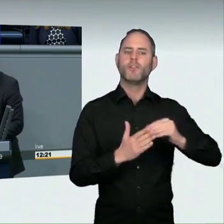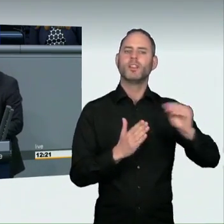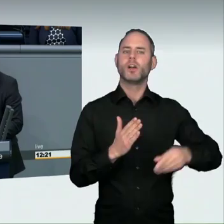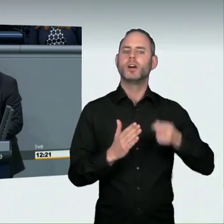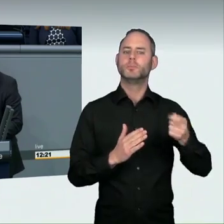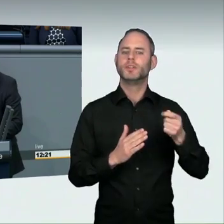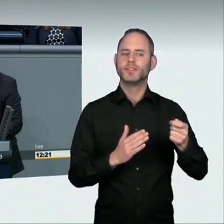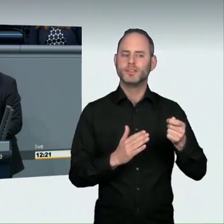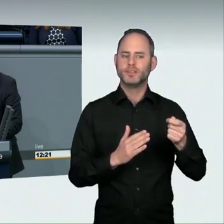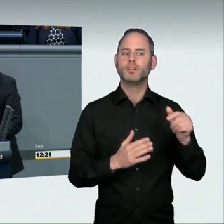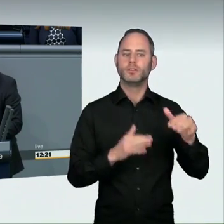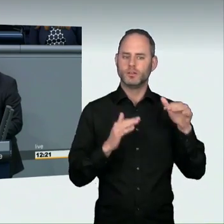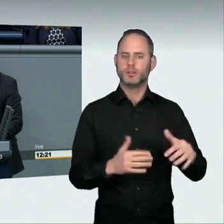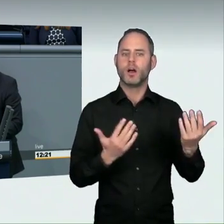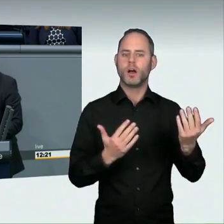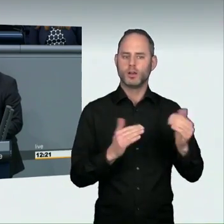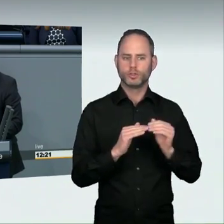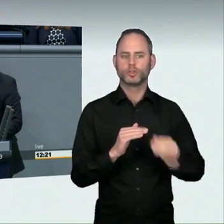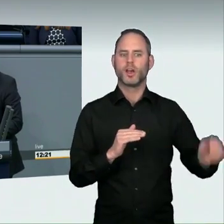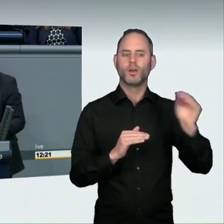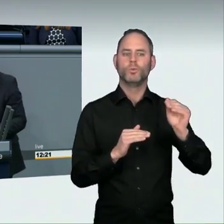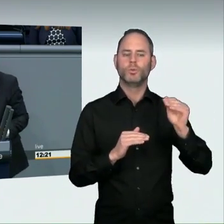In München, dies an die Adresse der Kolleginnen und Kollegen der CSU: